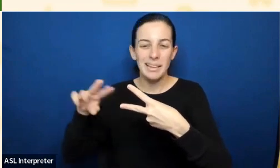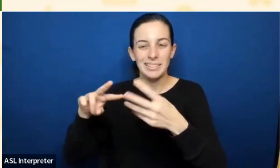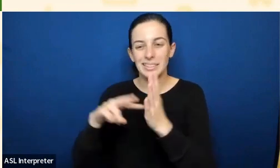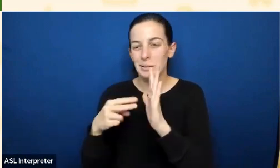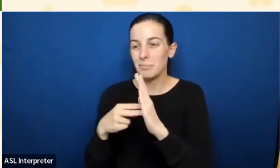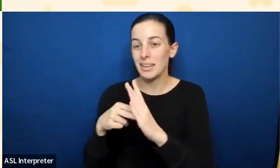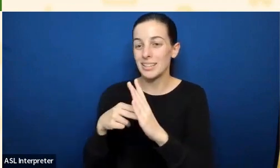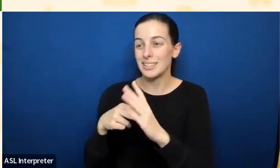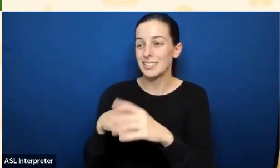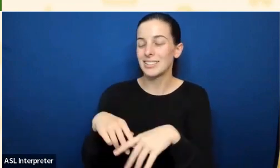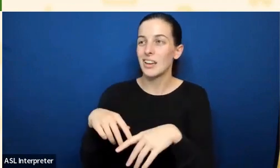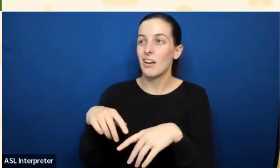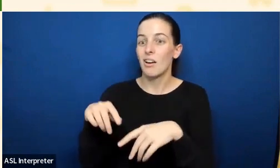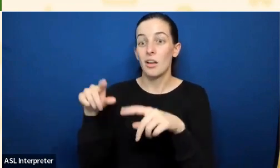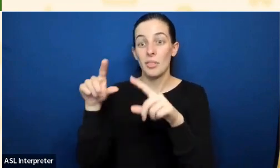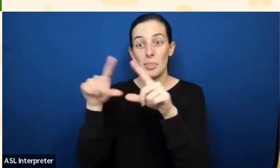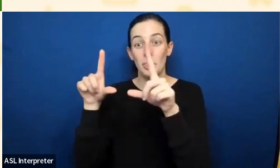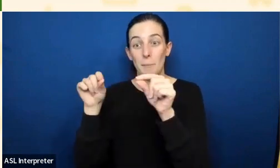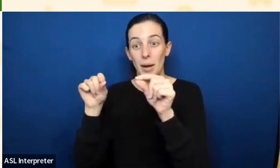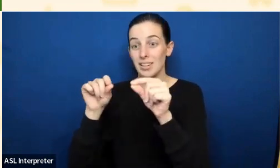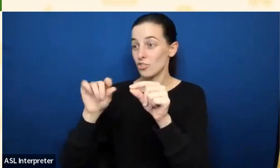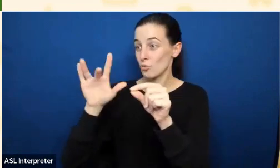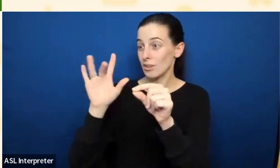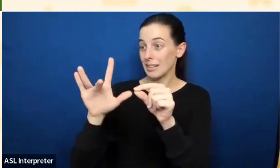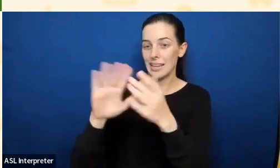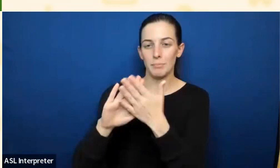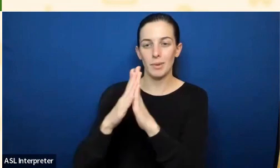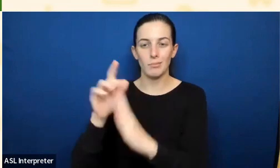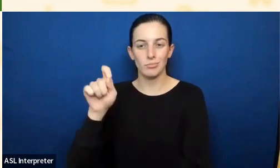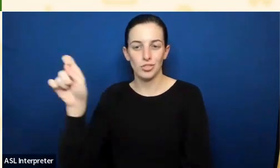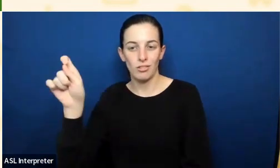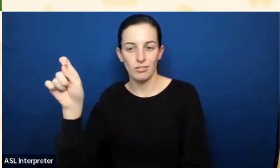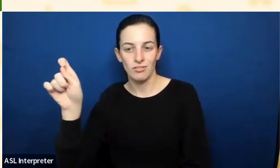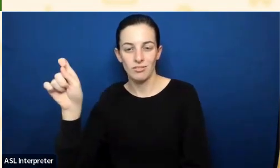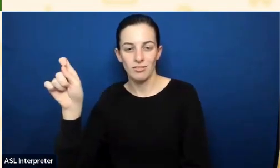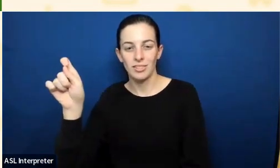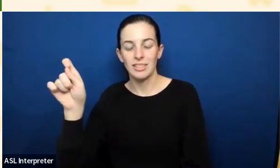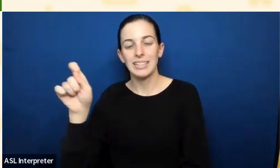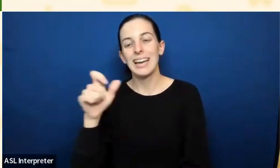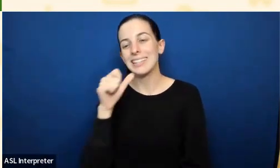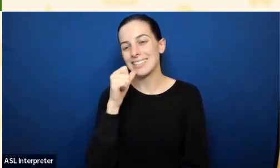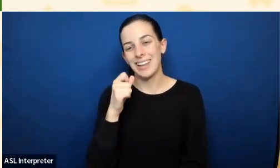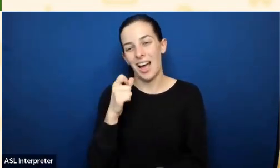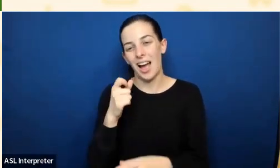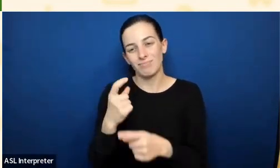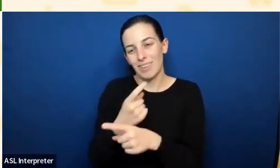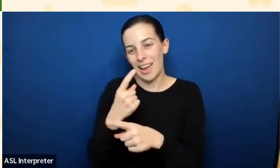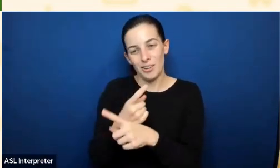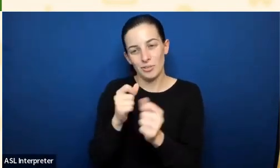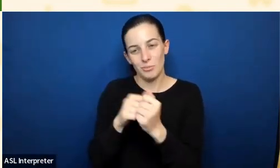que no es exactamente el comportamiento que queremos. No se lee de manera confiable en todos los lectores de pantalla.